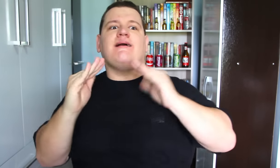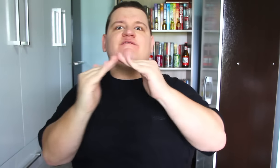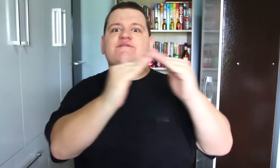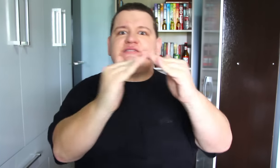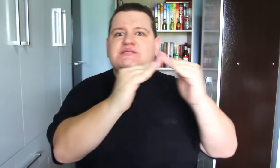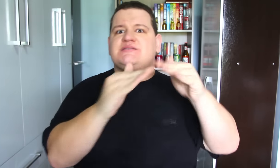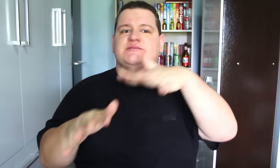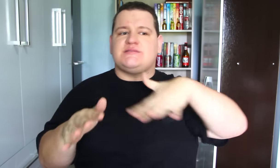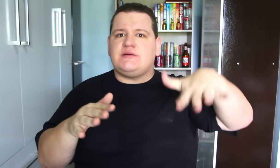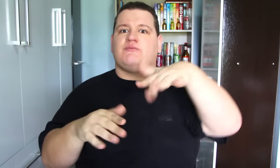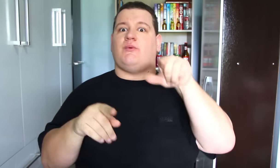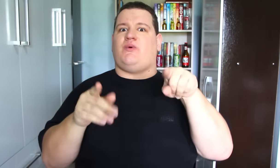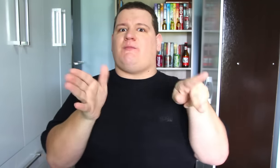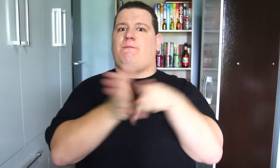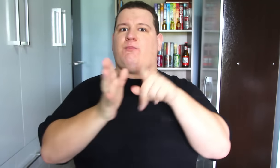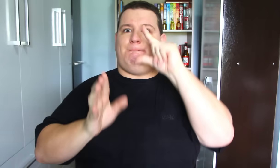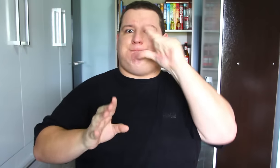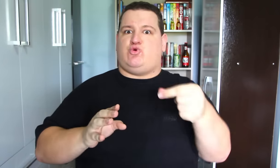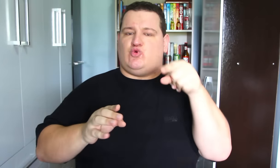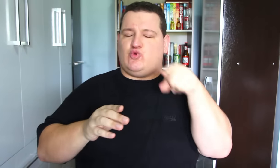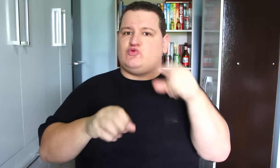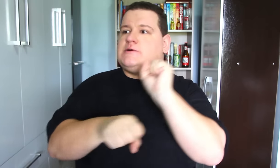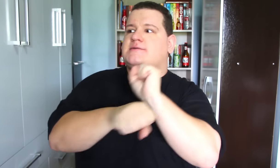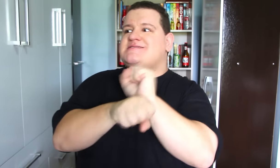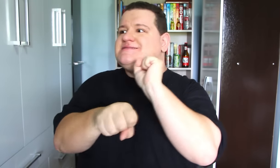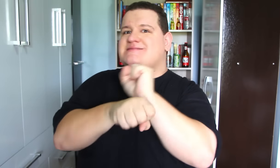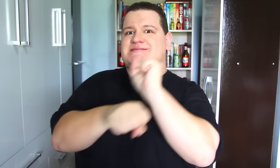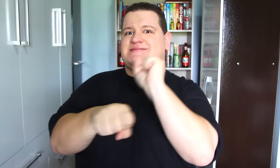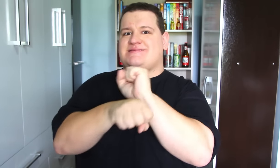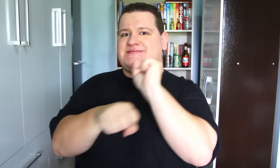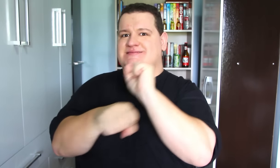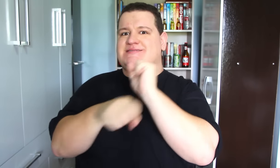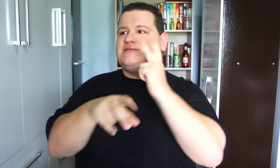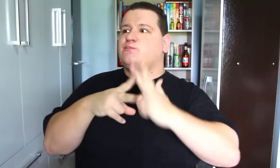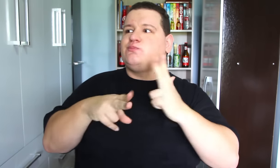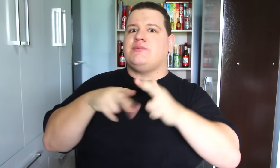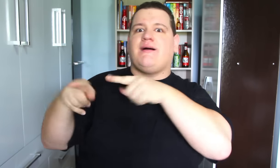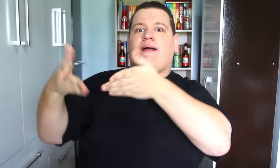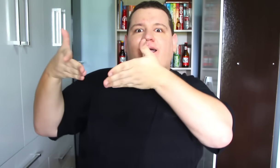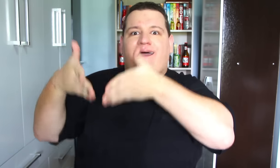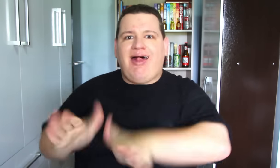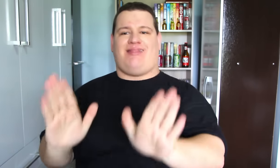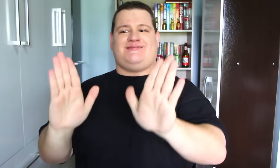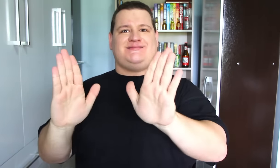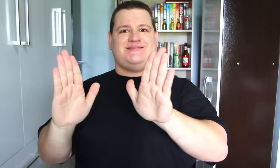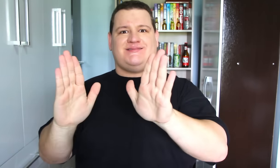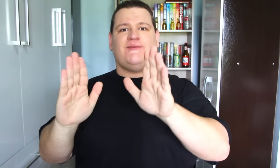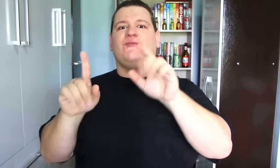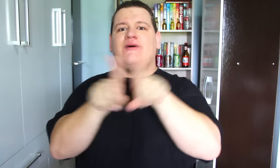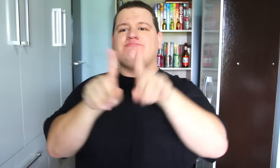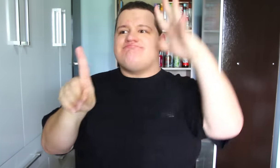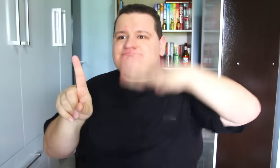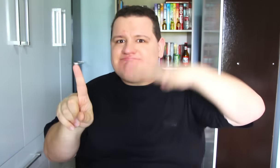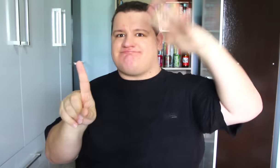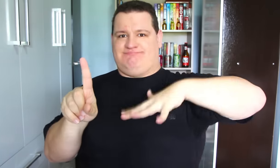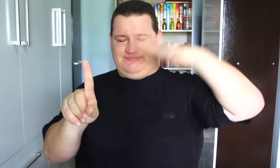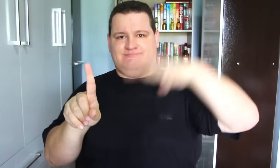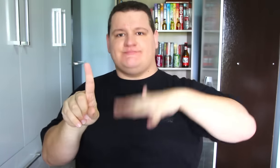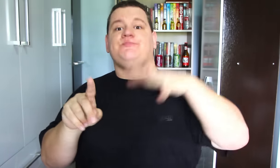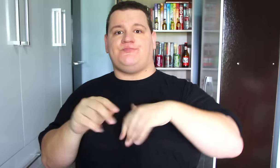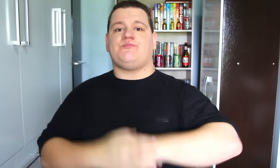Os vizinhos que são bruxos estão esperando o nascimento para a adoração.